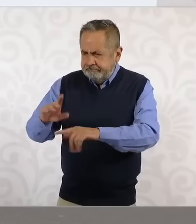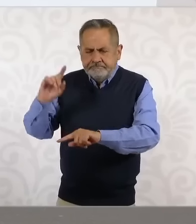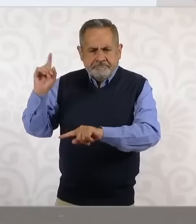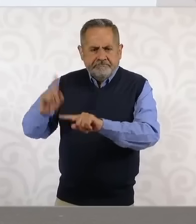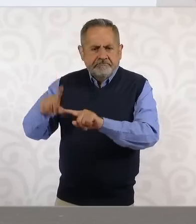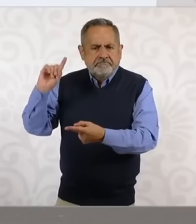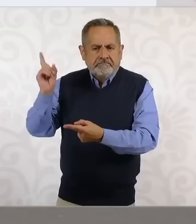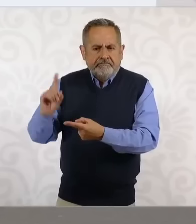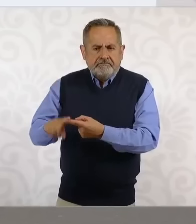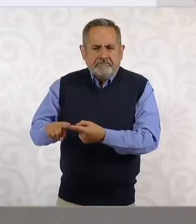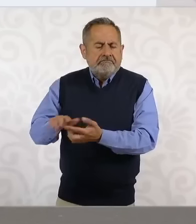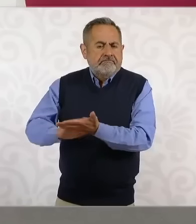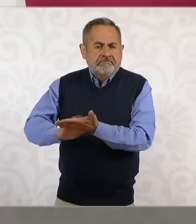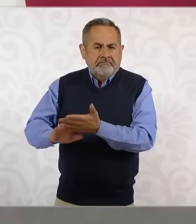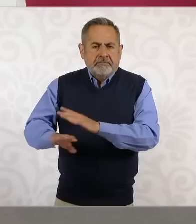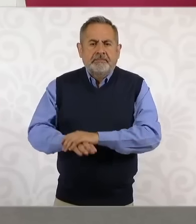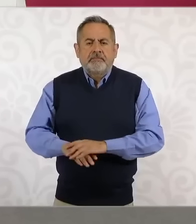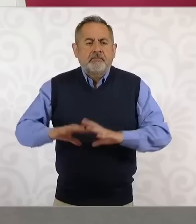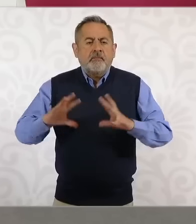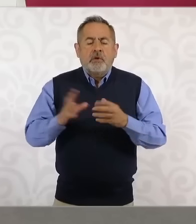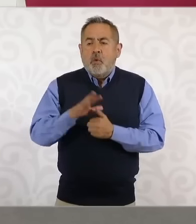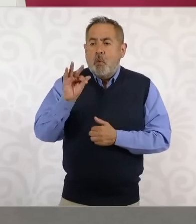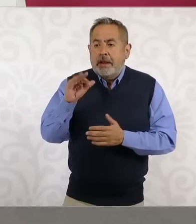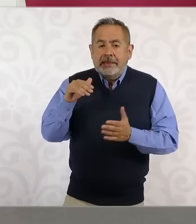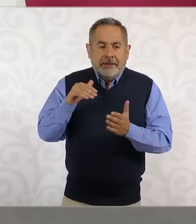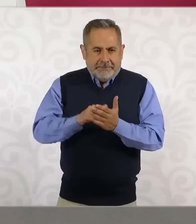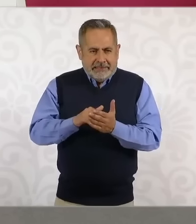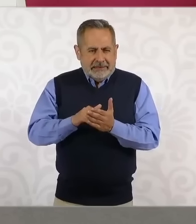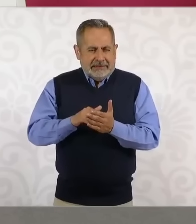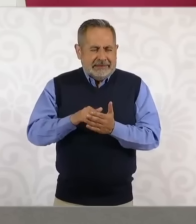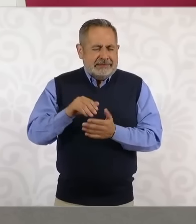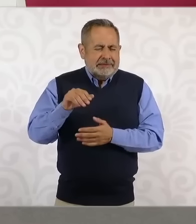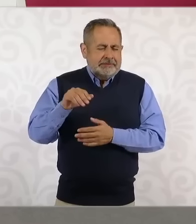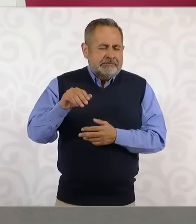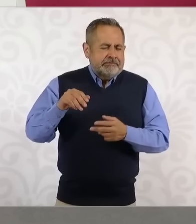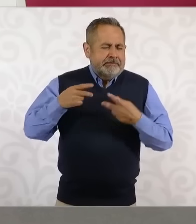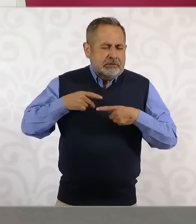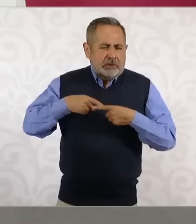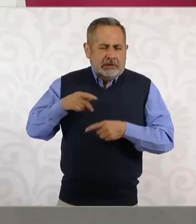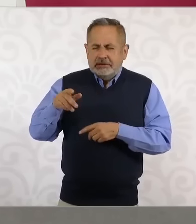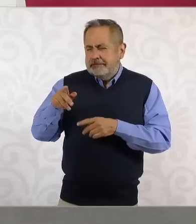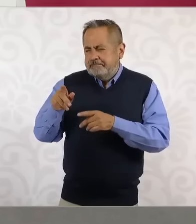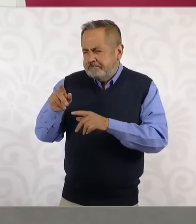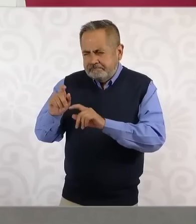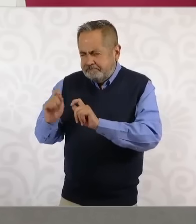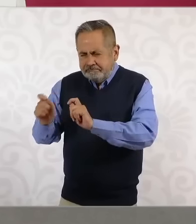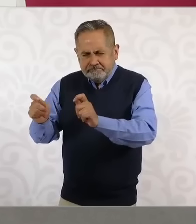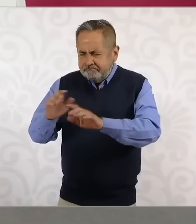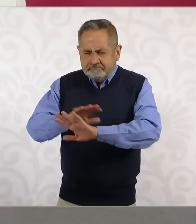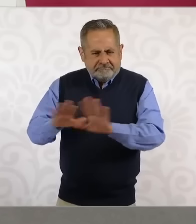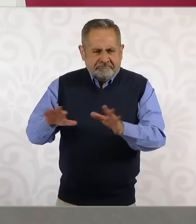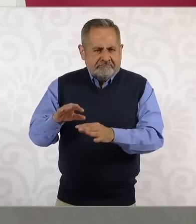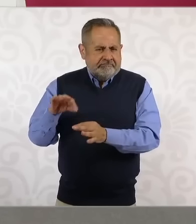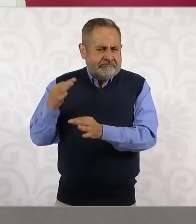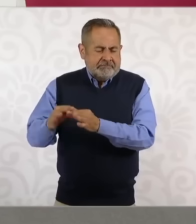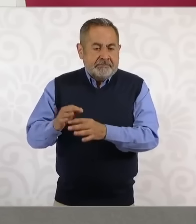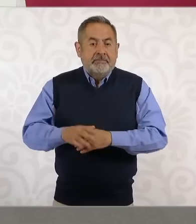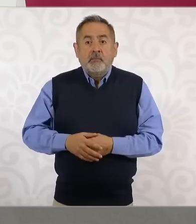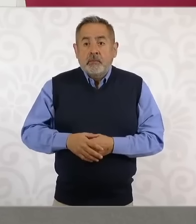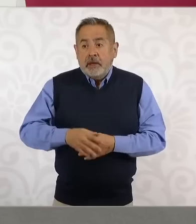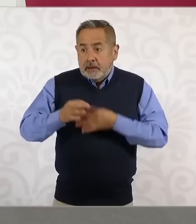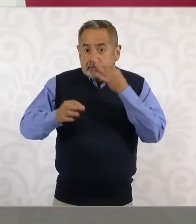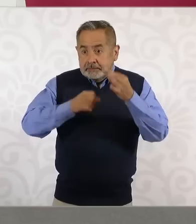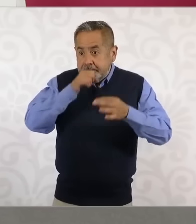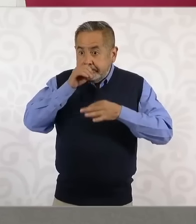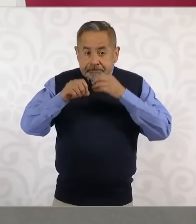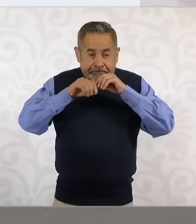perdón, 410 clientes apoyados con 42000 créditos. Esta información es a todos los que vamos a apoyar